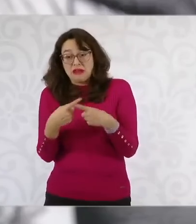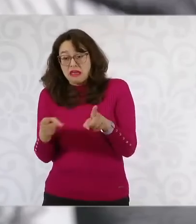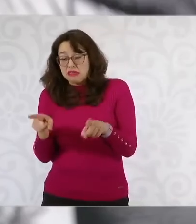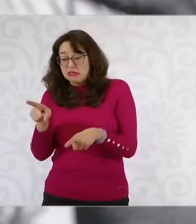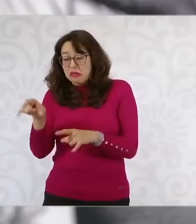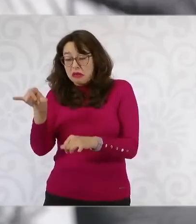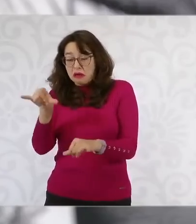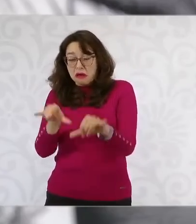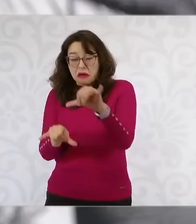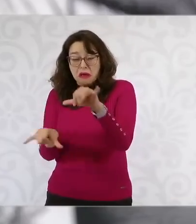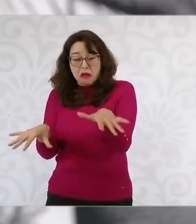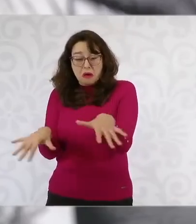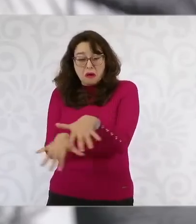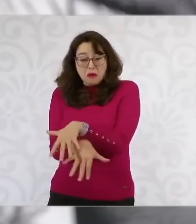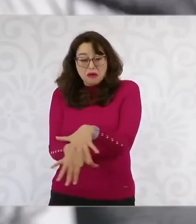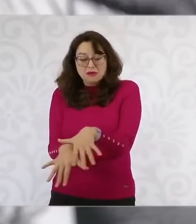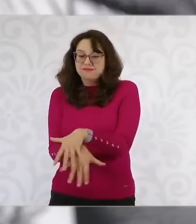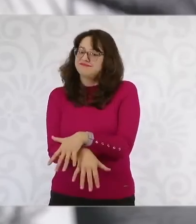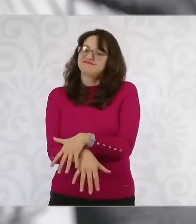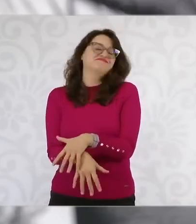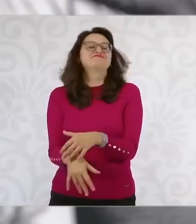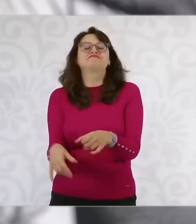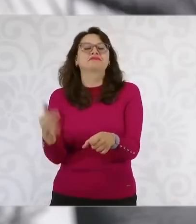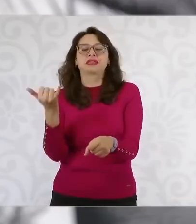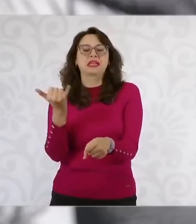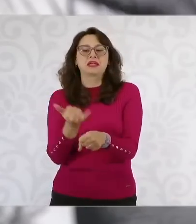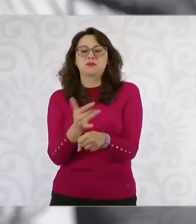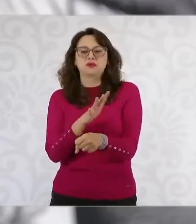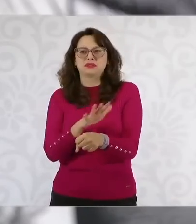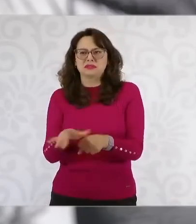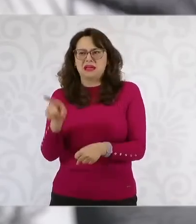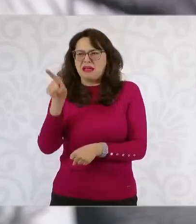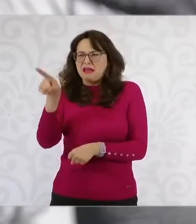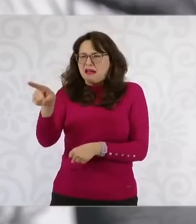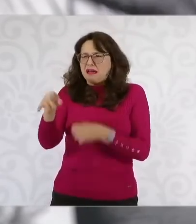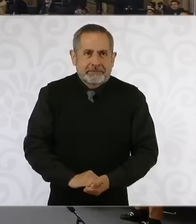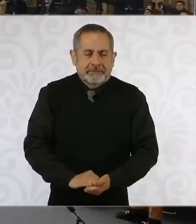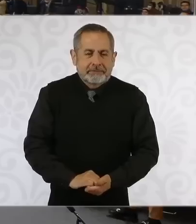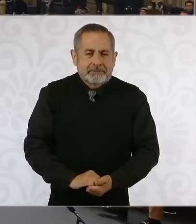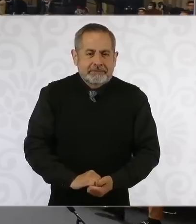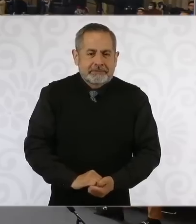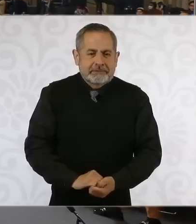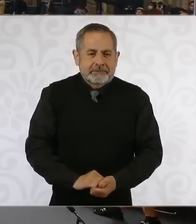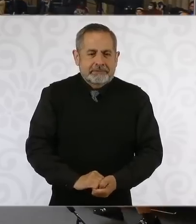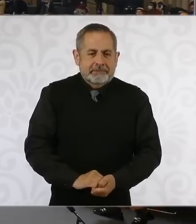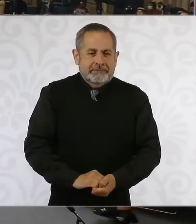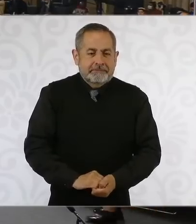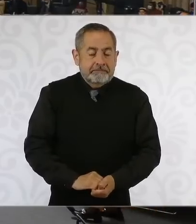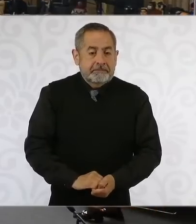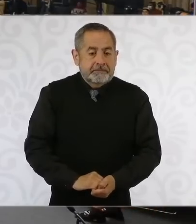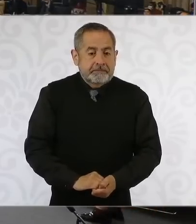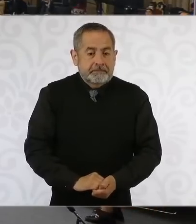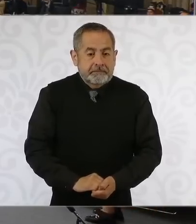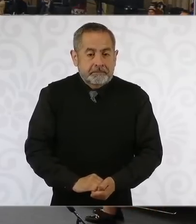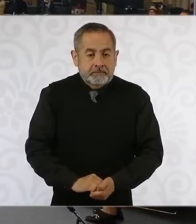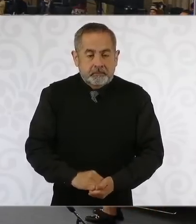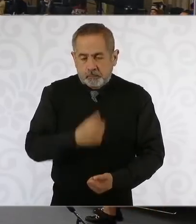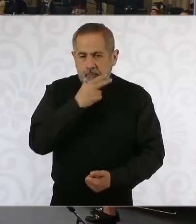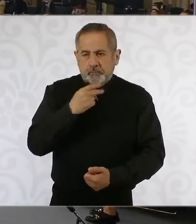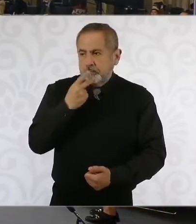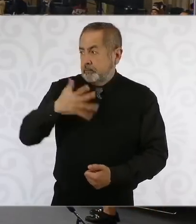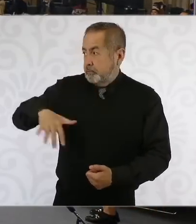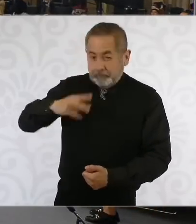fentanilo con un como lo referido en la nota como pueden ver para producir fentanilo en un